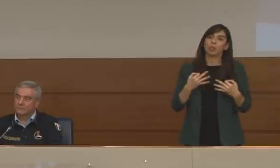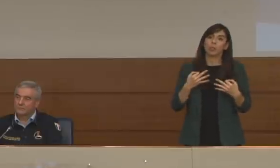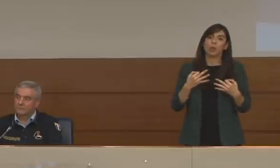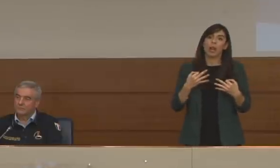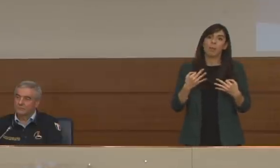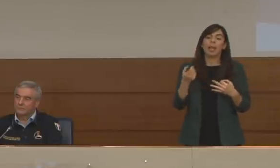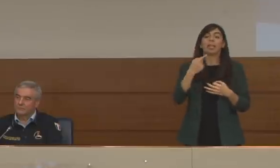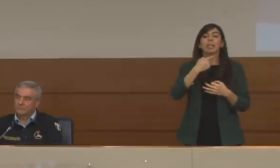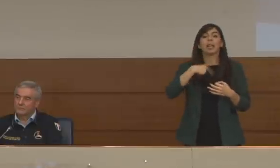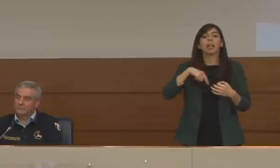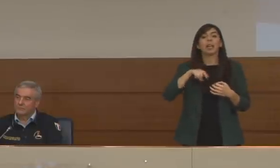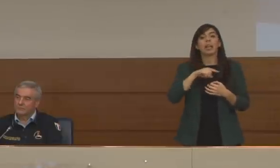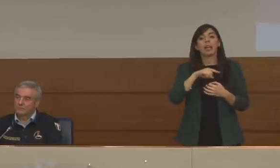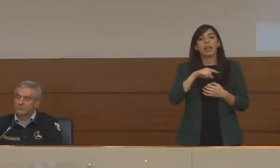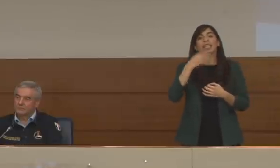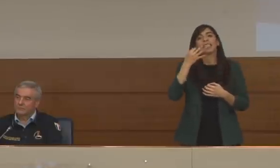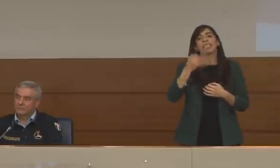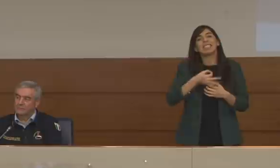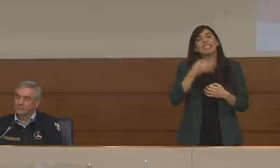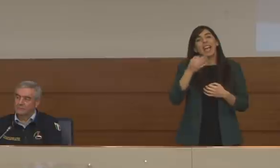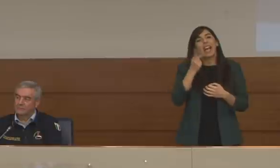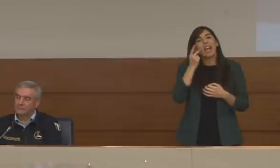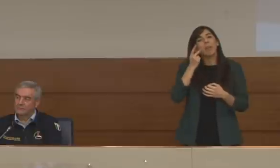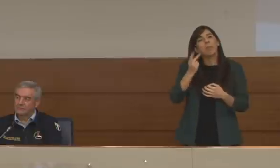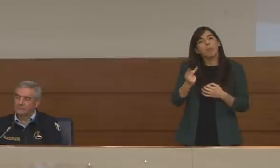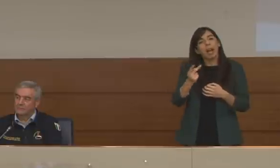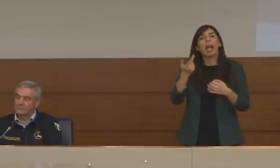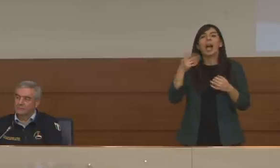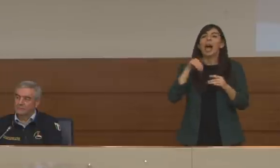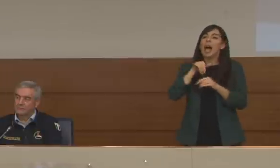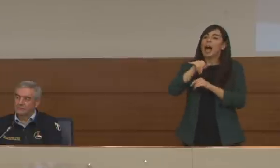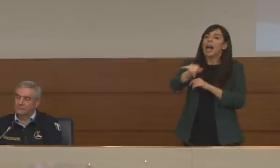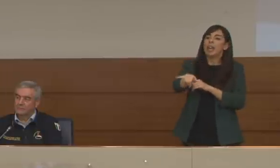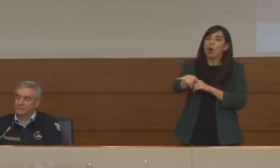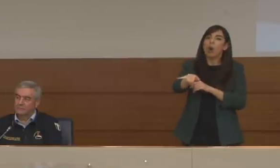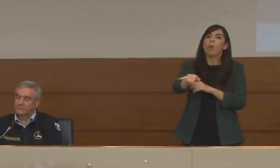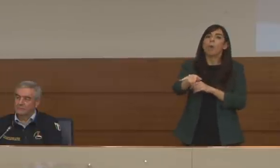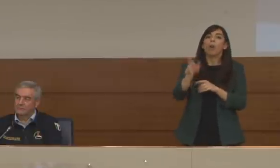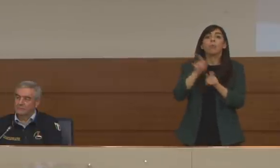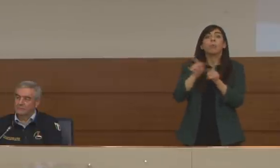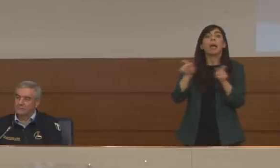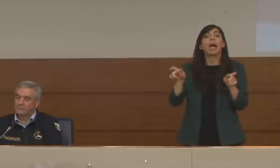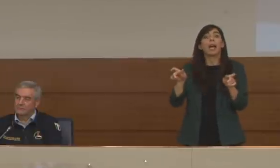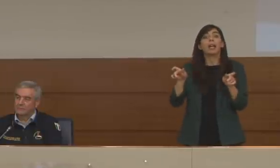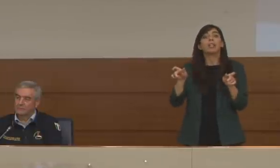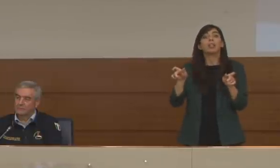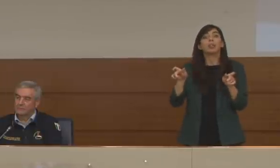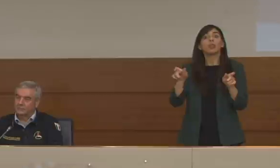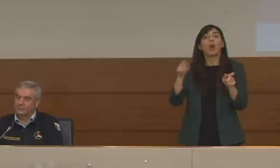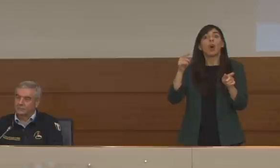abbiamo sempre visto negli aeroporti le persone di origini orientali, cinesi e